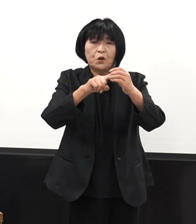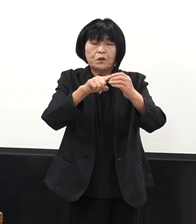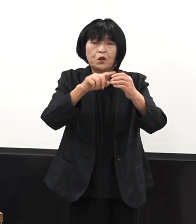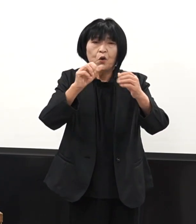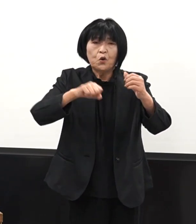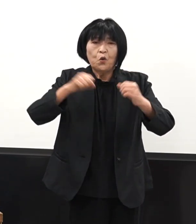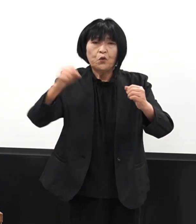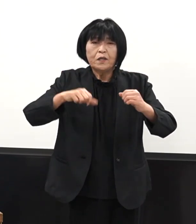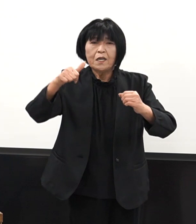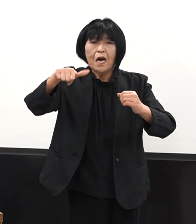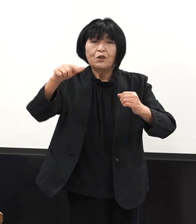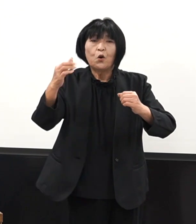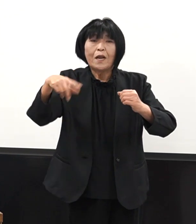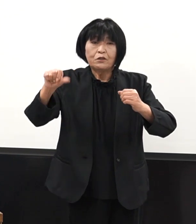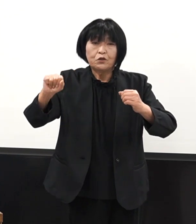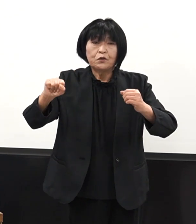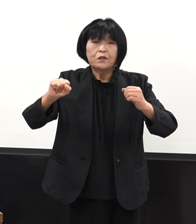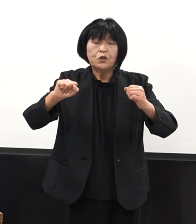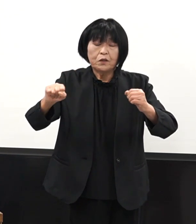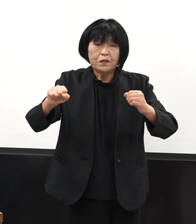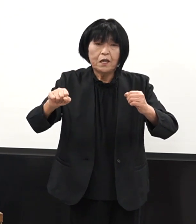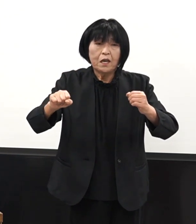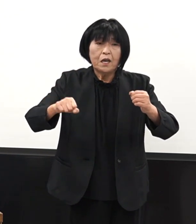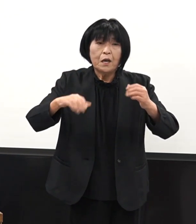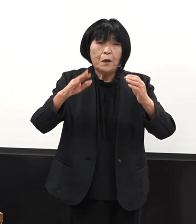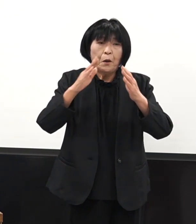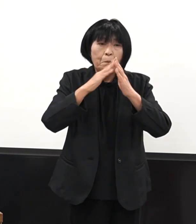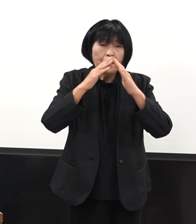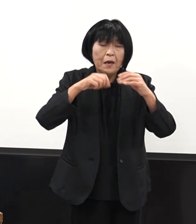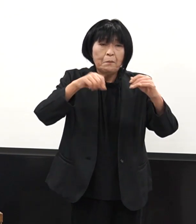テレワークの実施や、ペーパーレス化、